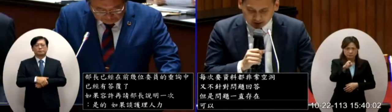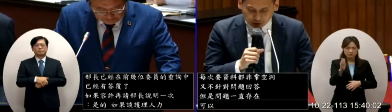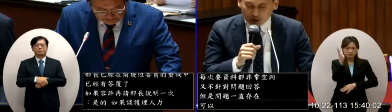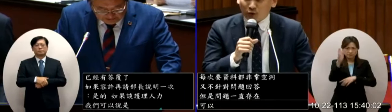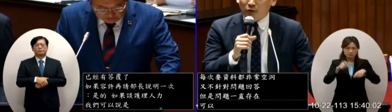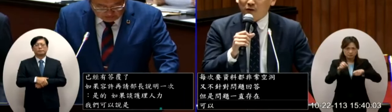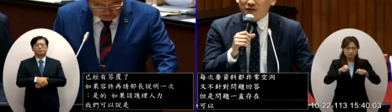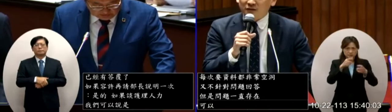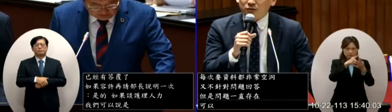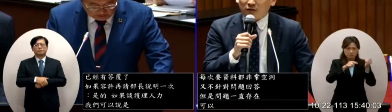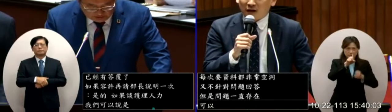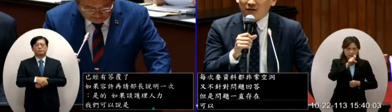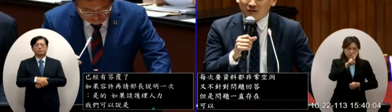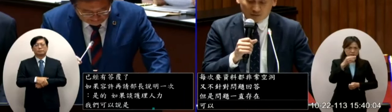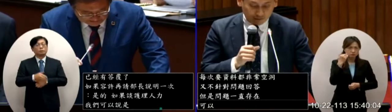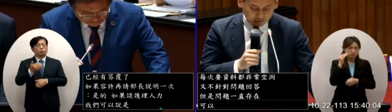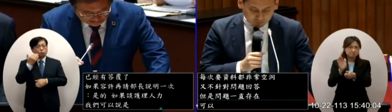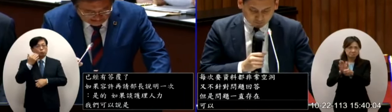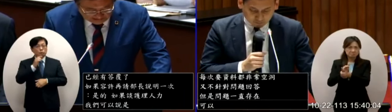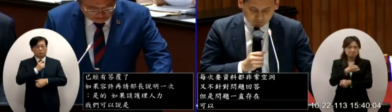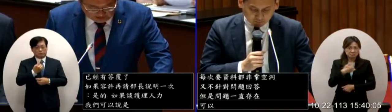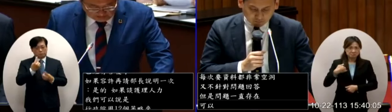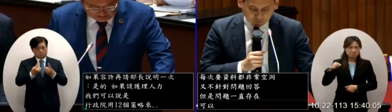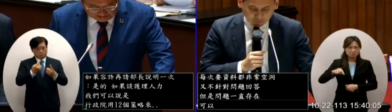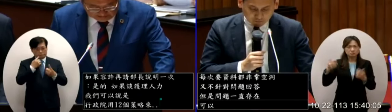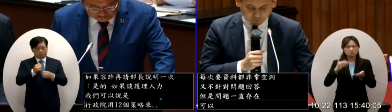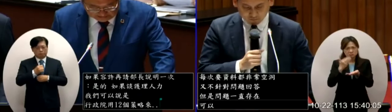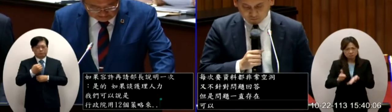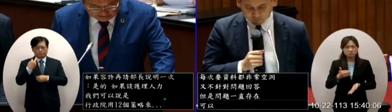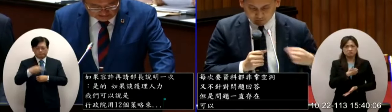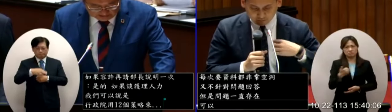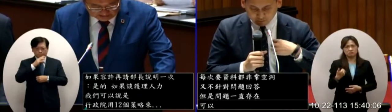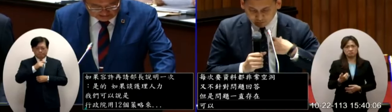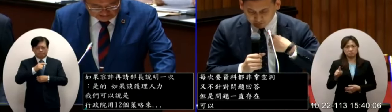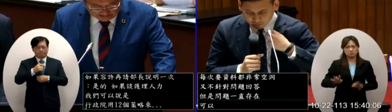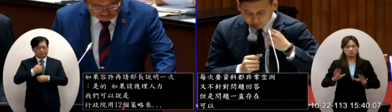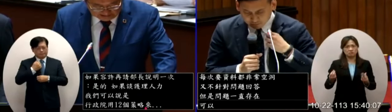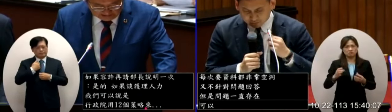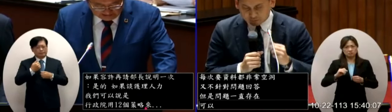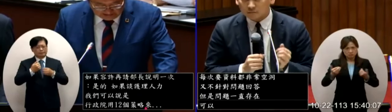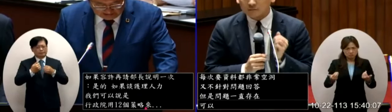這個情況不會越來越嚴重 如果我們比較1月的話 我們在10月的時候 其實已經增加了